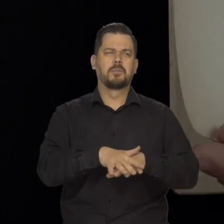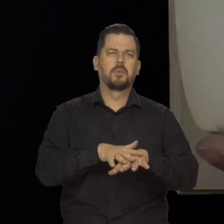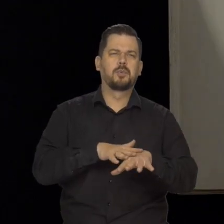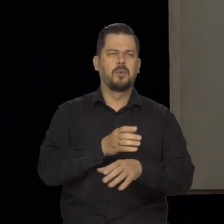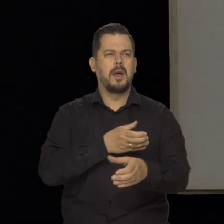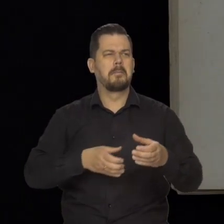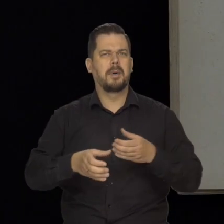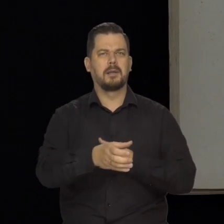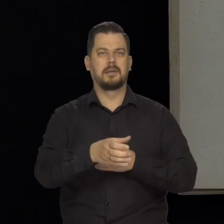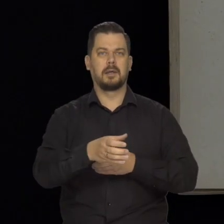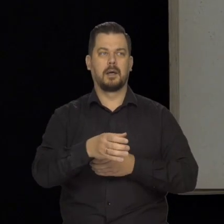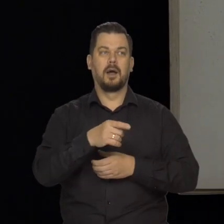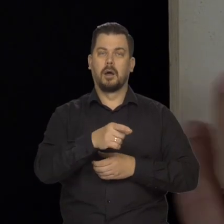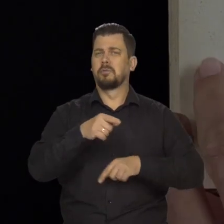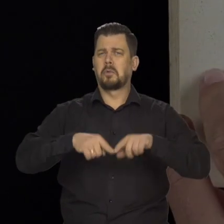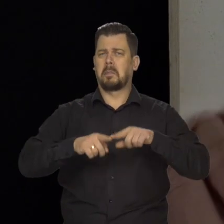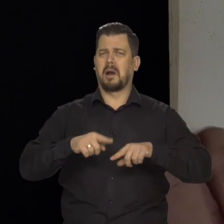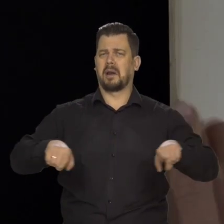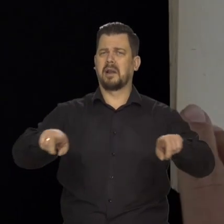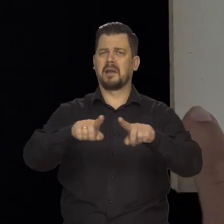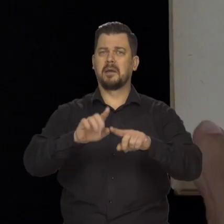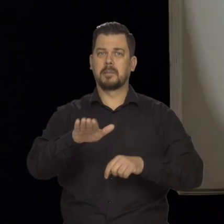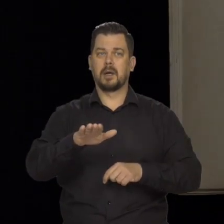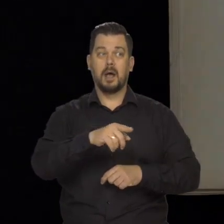Odczuwanie współczucia wobec innych w niewielkiej dawce jest normalne.